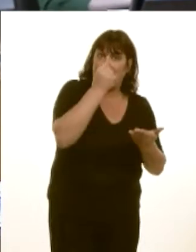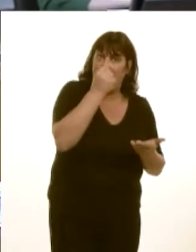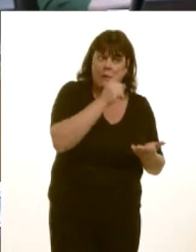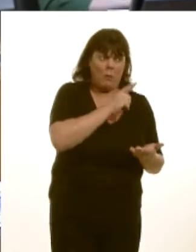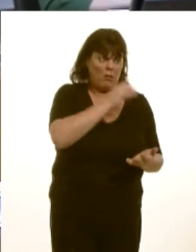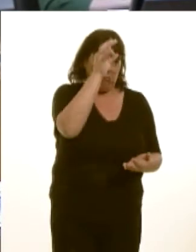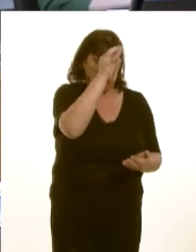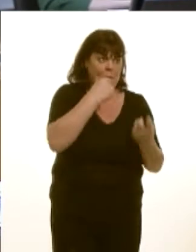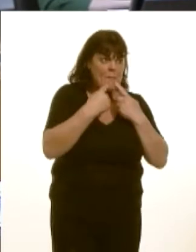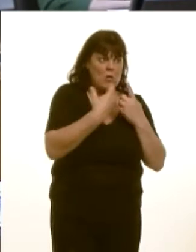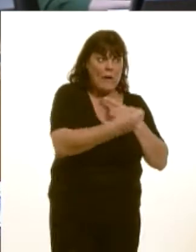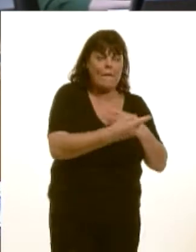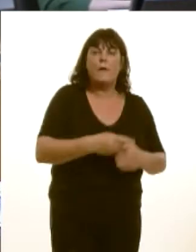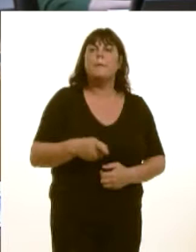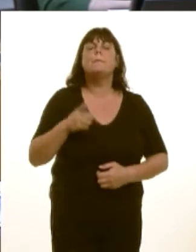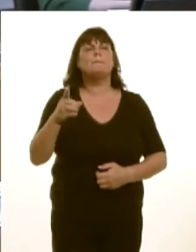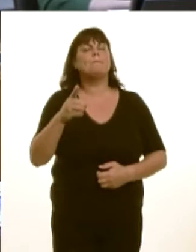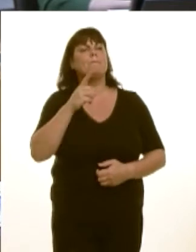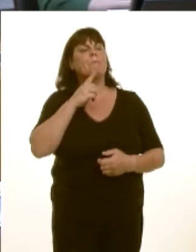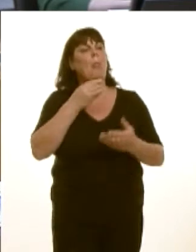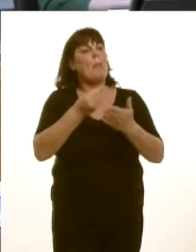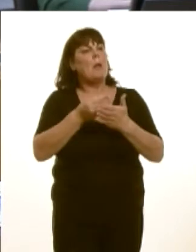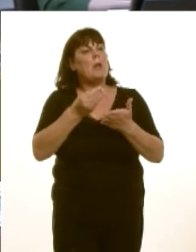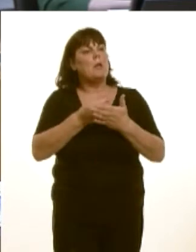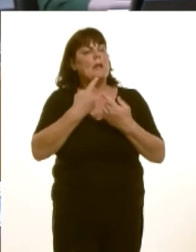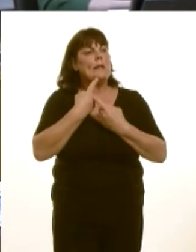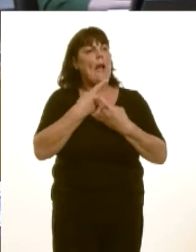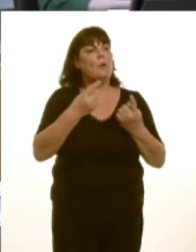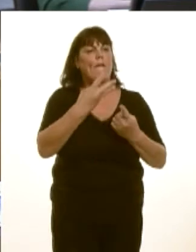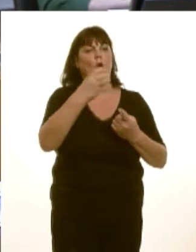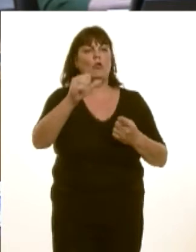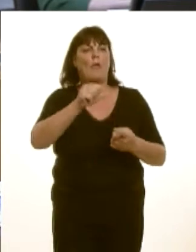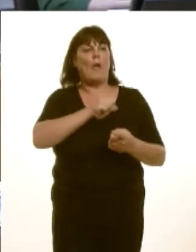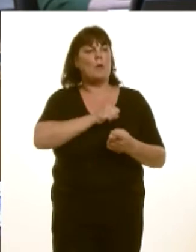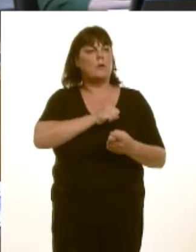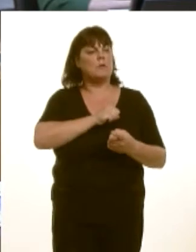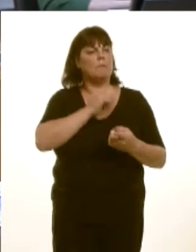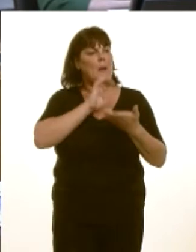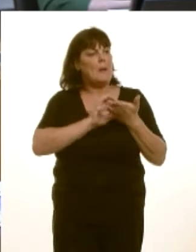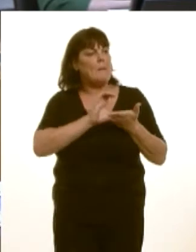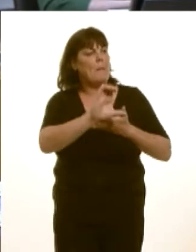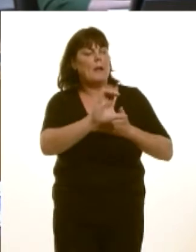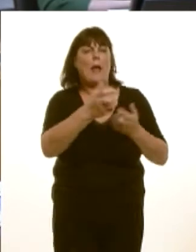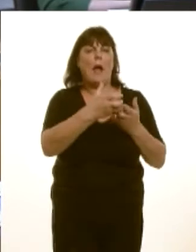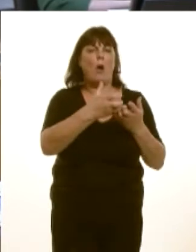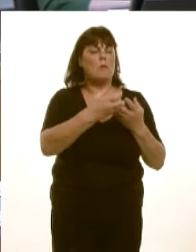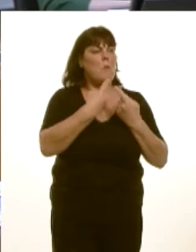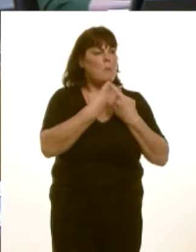ar draws Gymru gyfan. Bydd rhan hefyd i ddinas-ranbarthau—‘city regions’—er mwyn sicrhau bod gwybodaeth